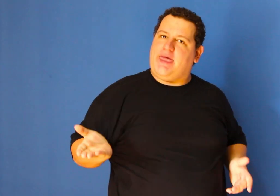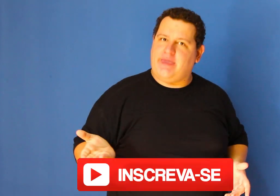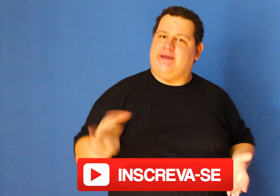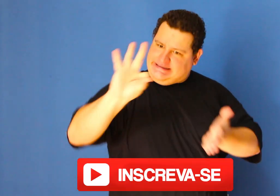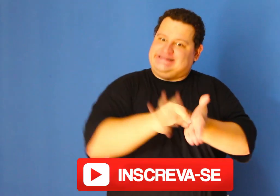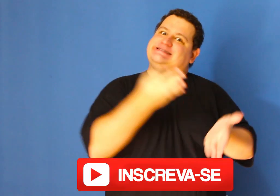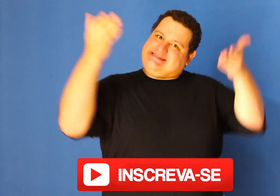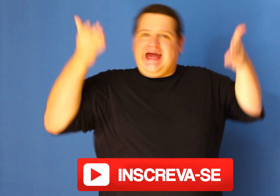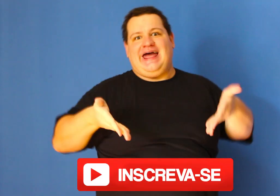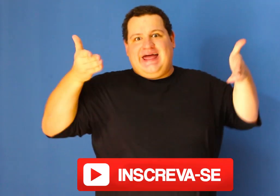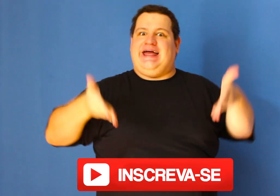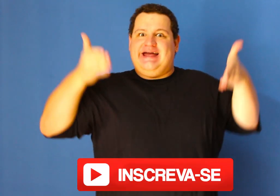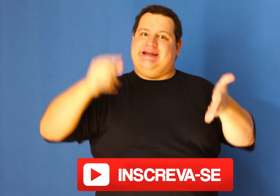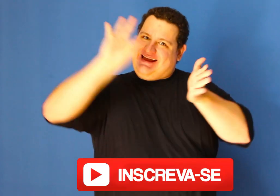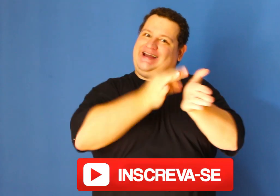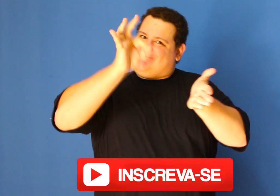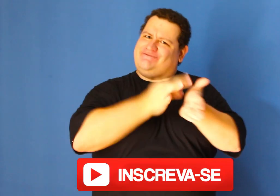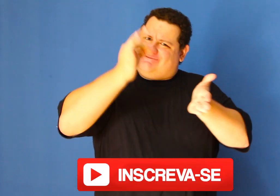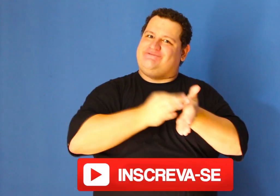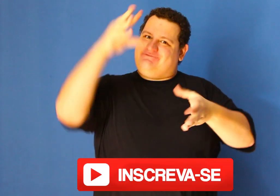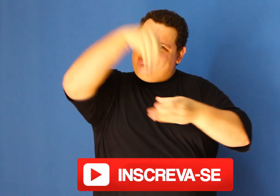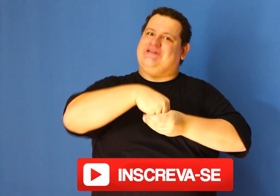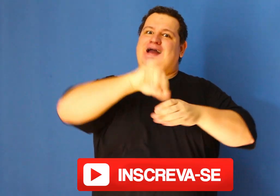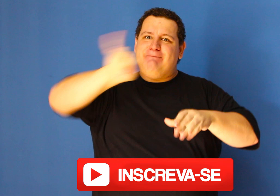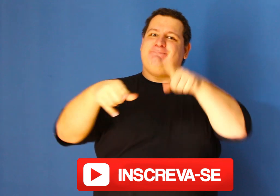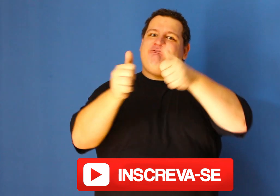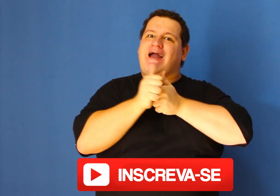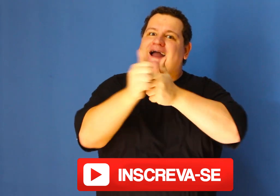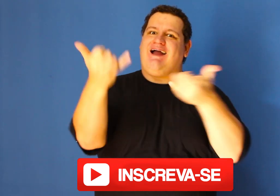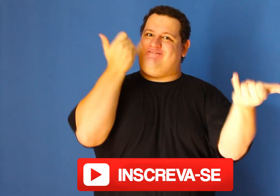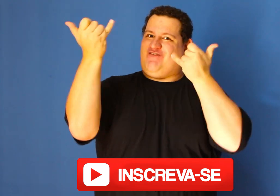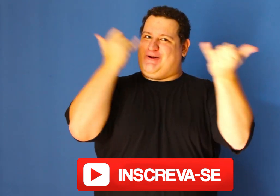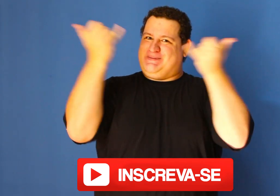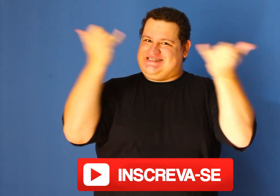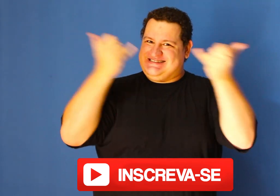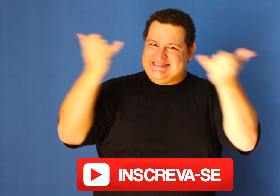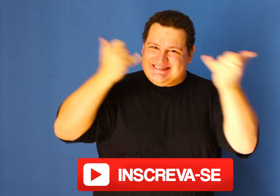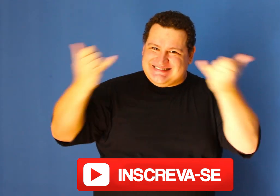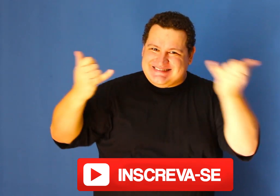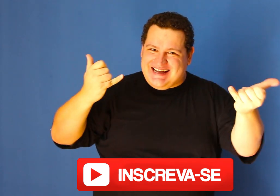Inscreva-se aqui para acompanhar as novidades.